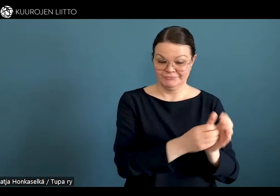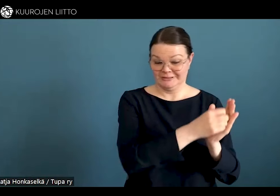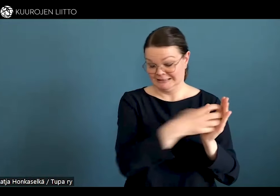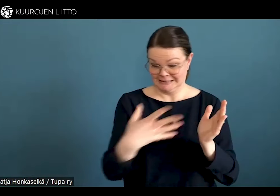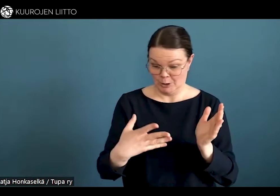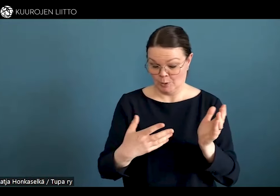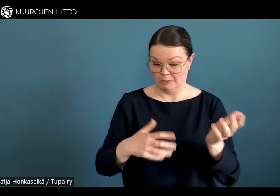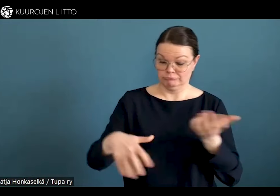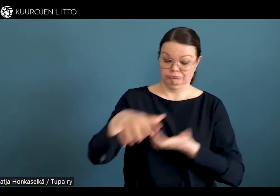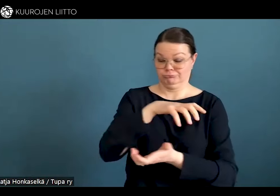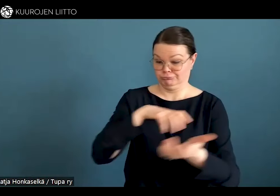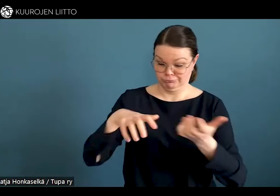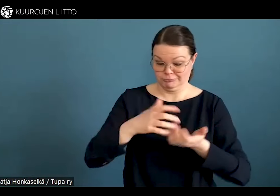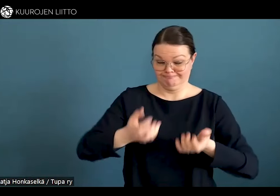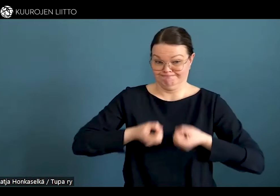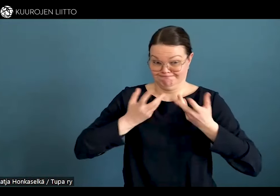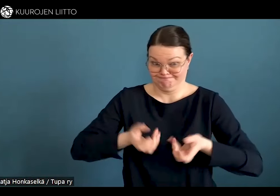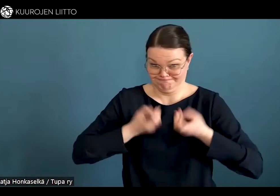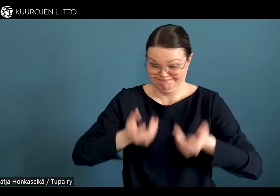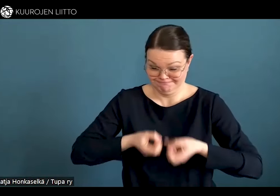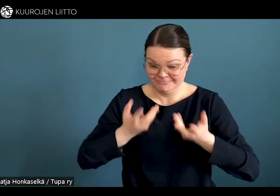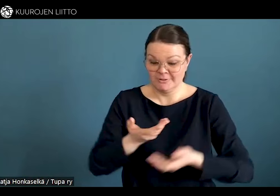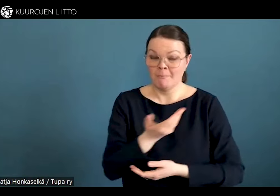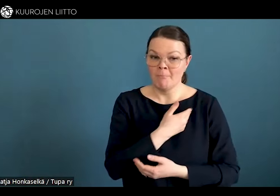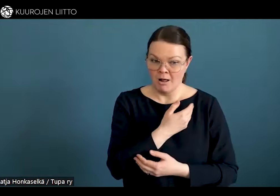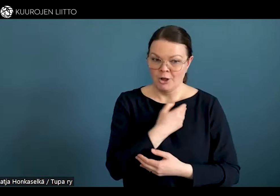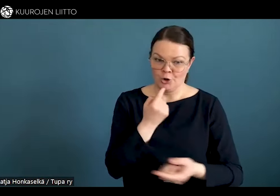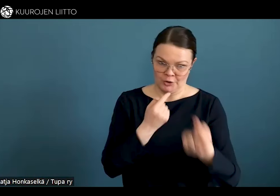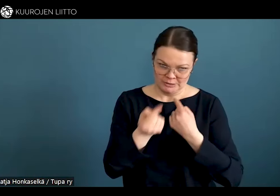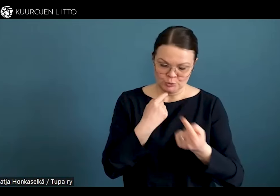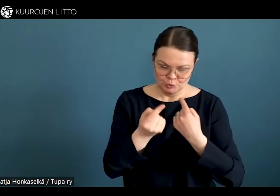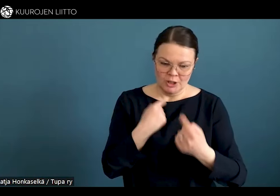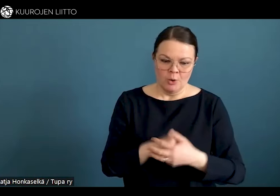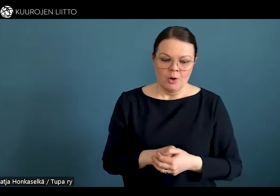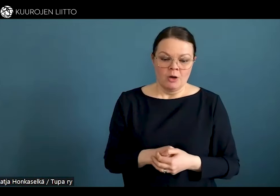onkin herättänyt sekaannusta, tunteenpurkauksia sekä keskustelua, -